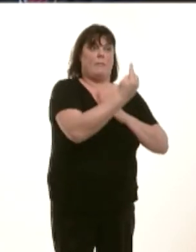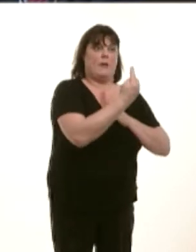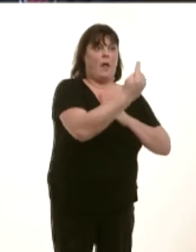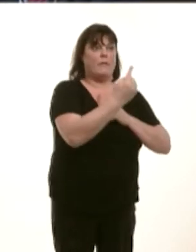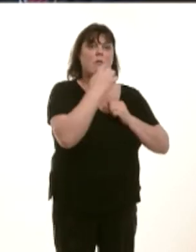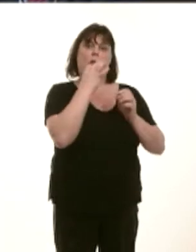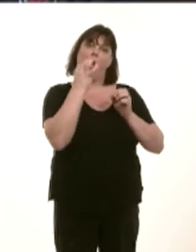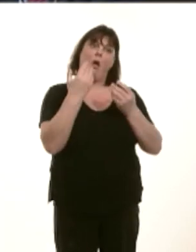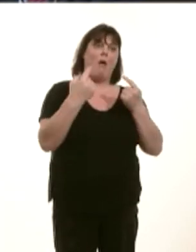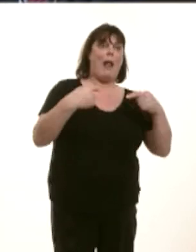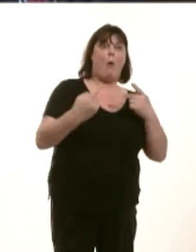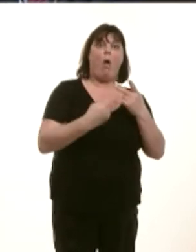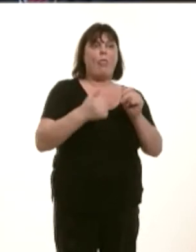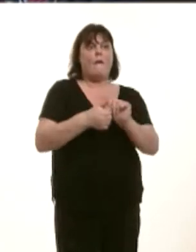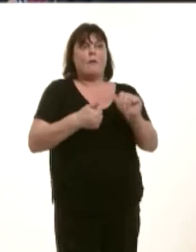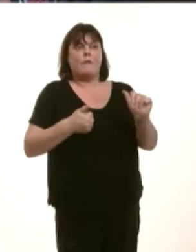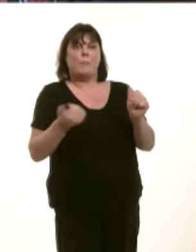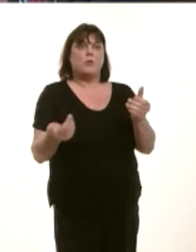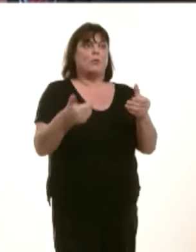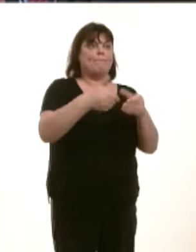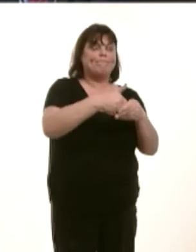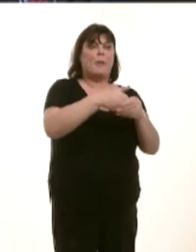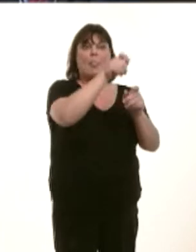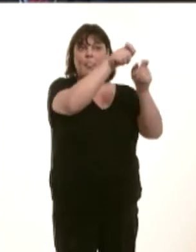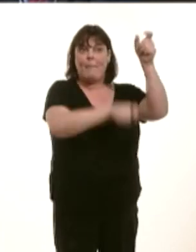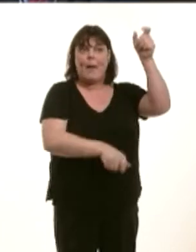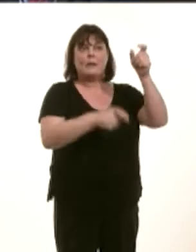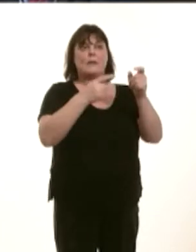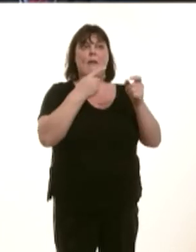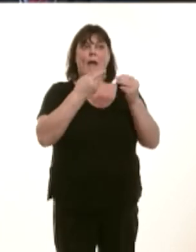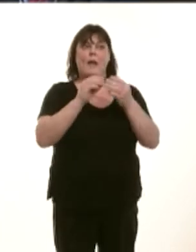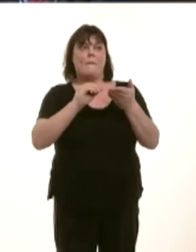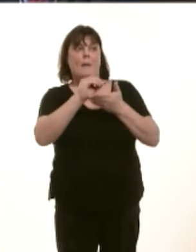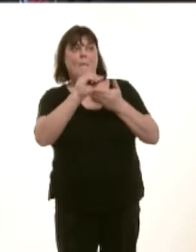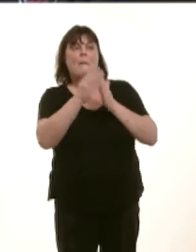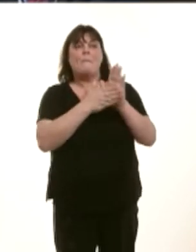maen nhwín eu safio yn cael eu hailfuddsoddi yn eu rhwydwaith eu hunain. Dyna pam maeín